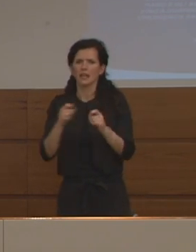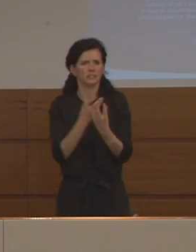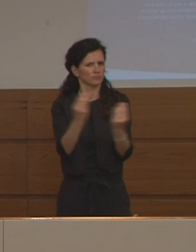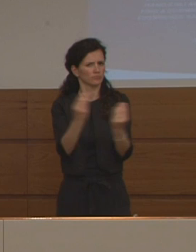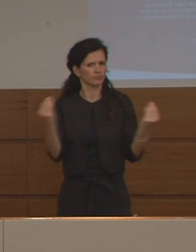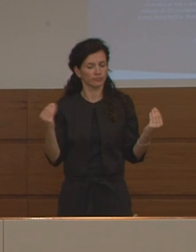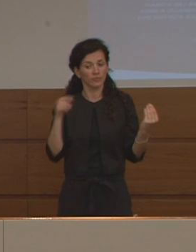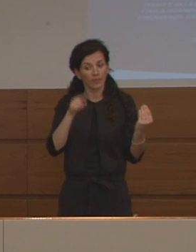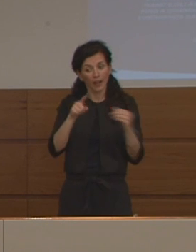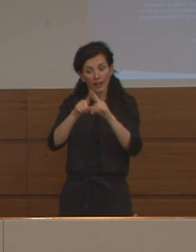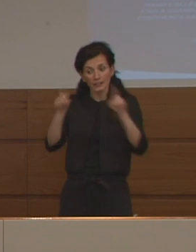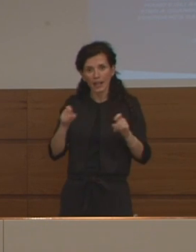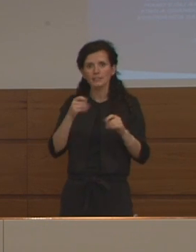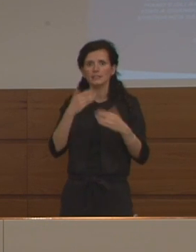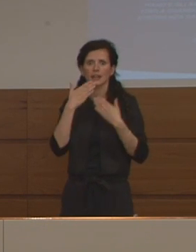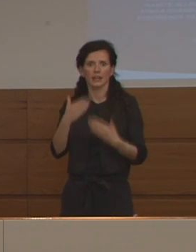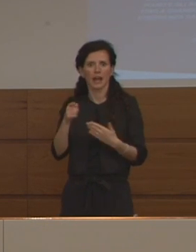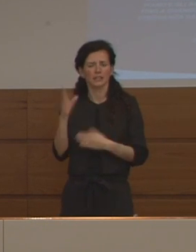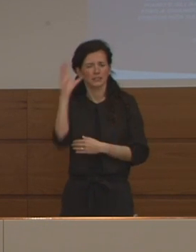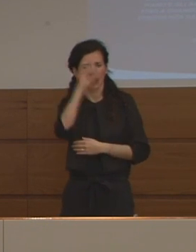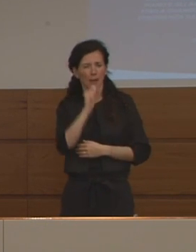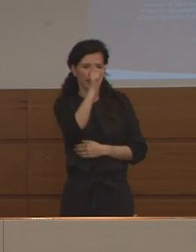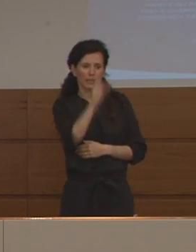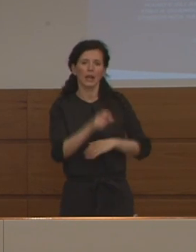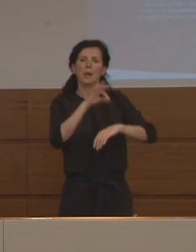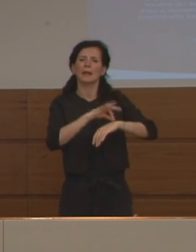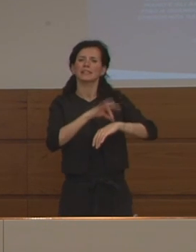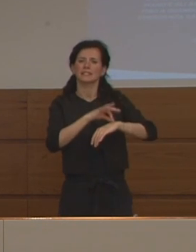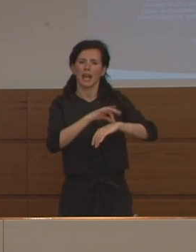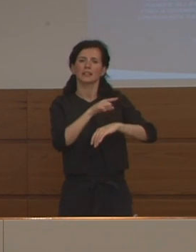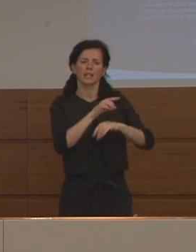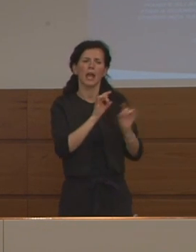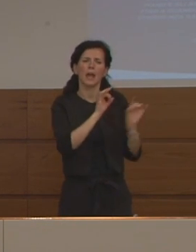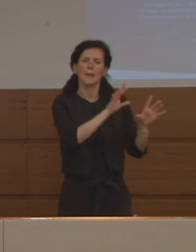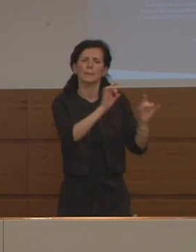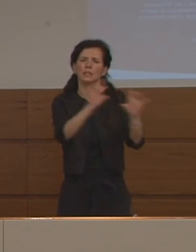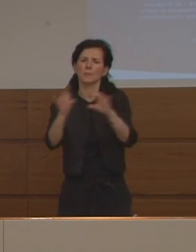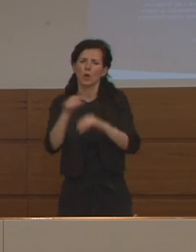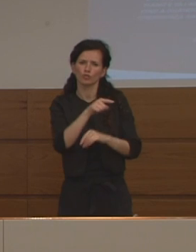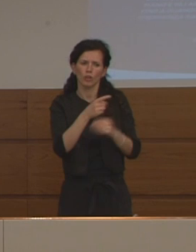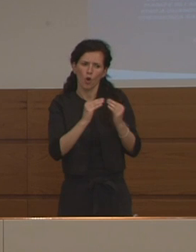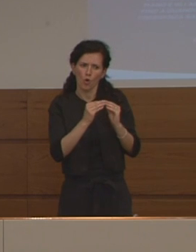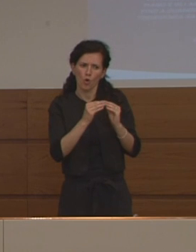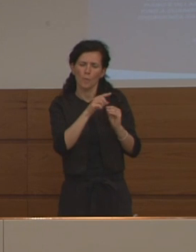capire meglio l'epidemiologia dei malati. Ma è anche una misura che in qualche